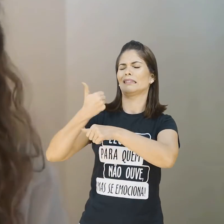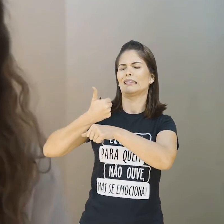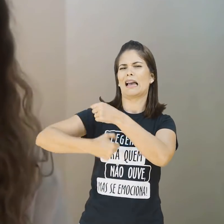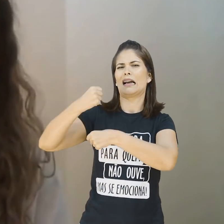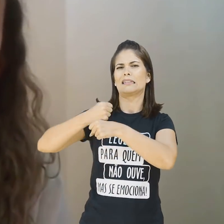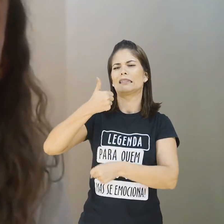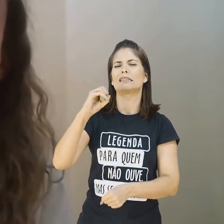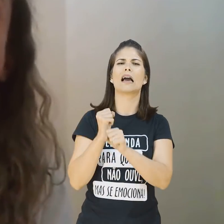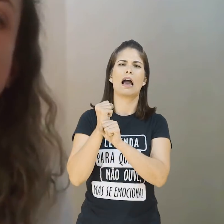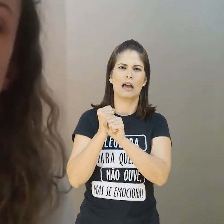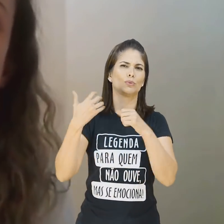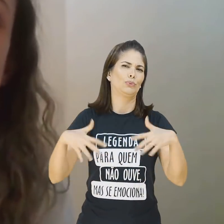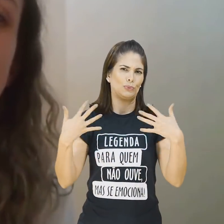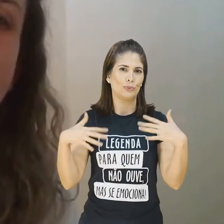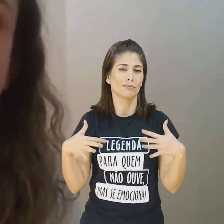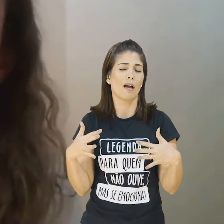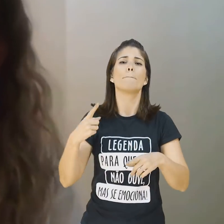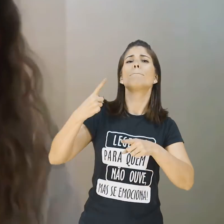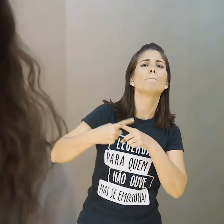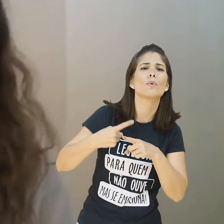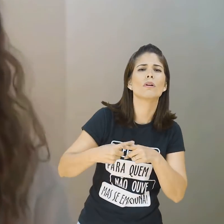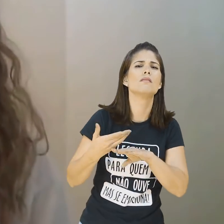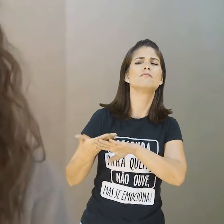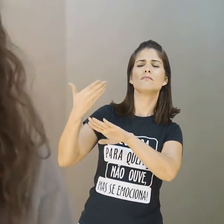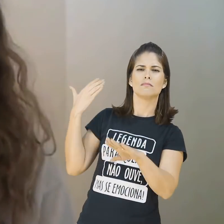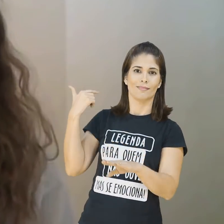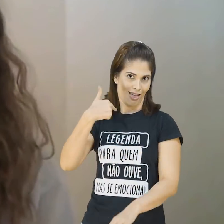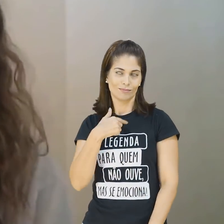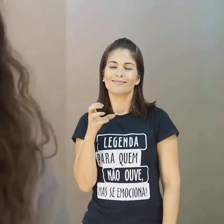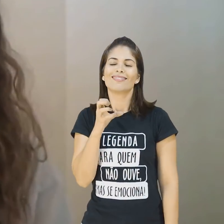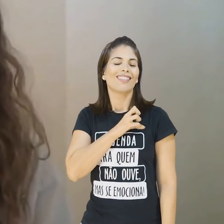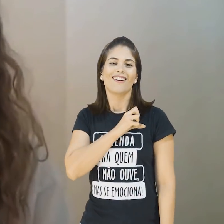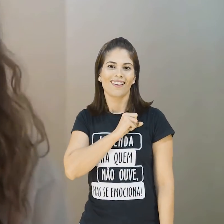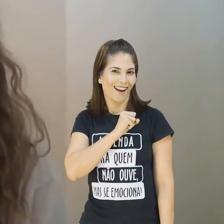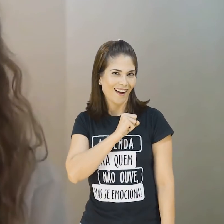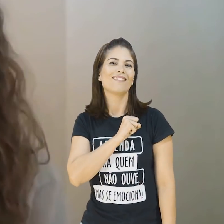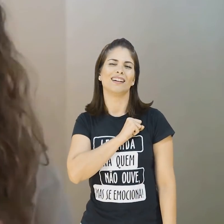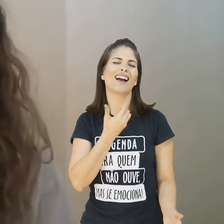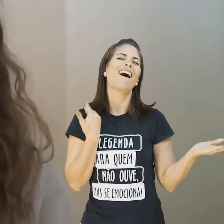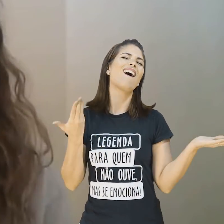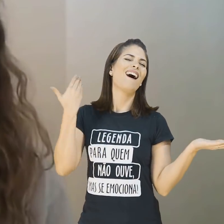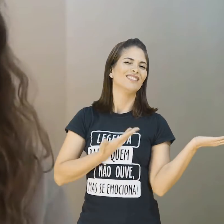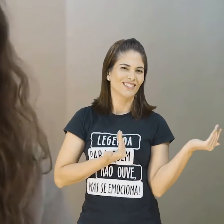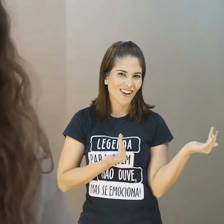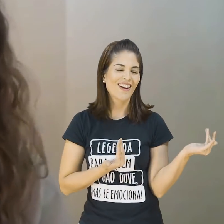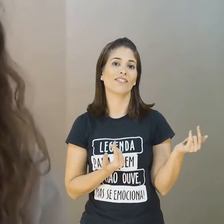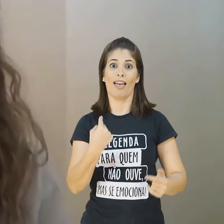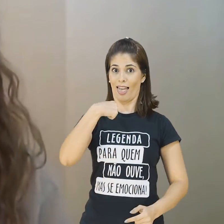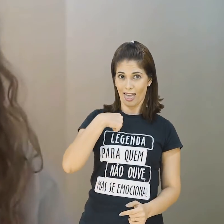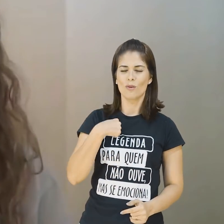Isso já faz mais de 10 anos. Porque antes eu adorava, na adolescência